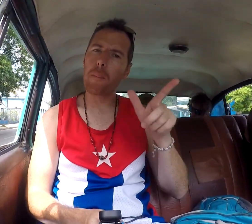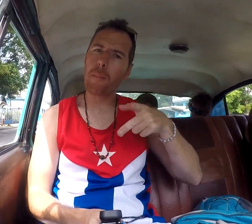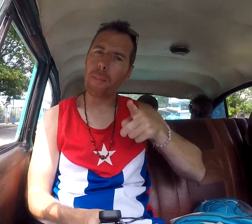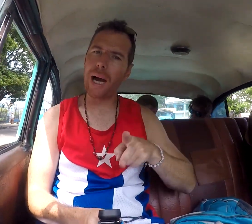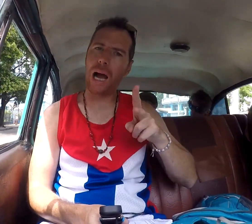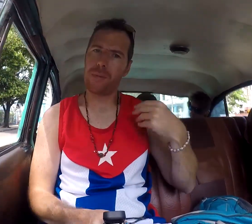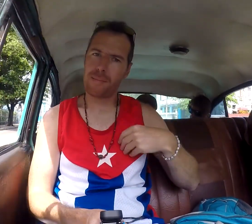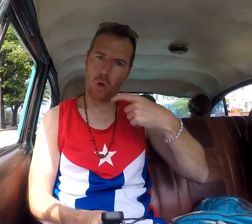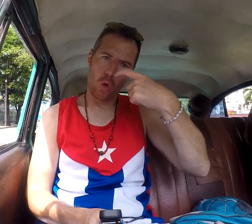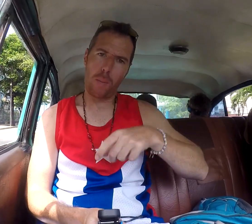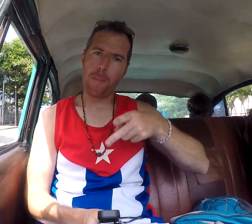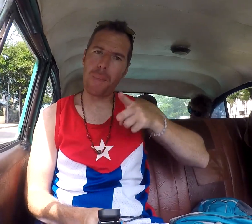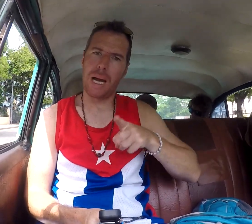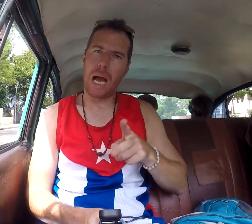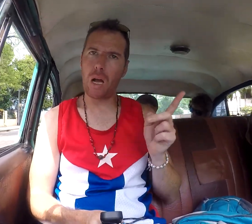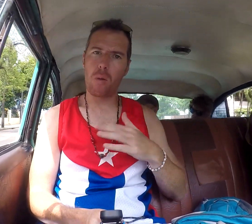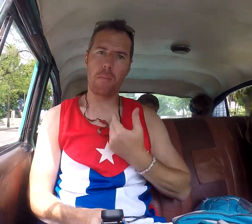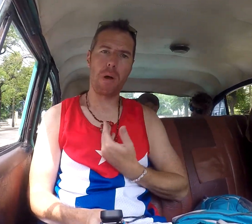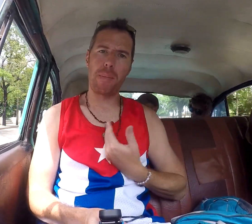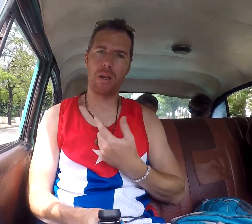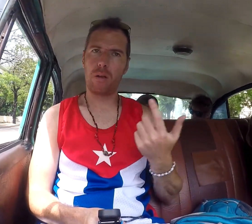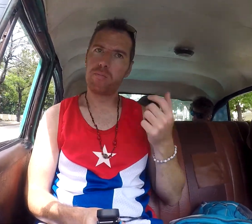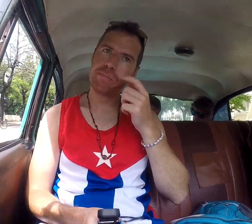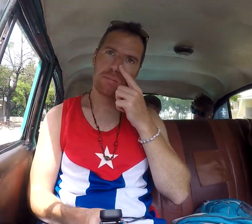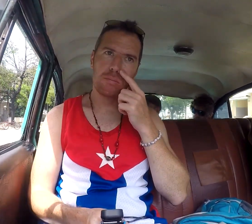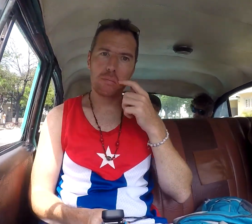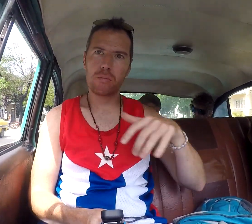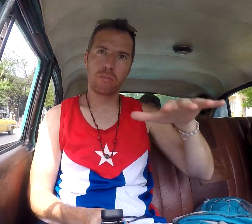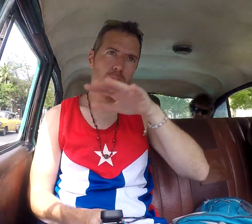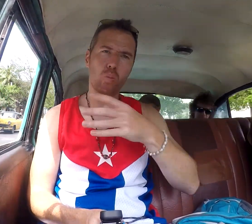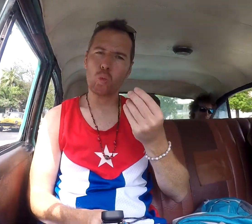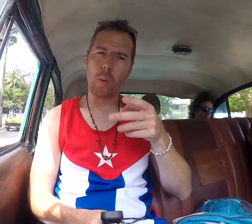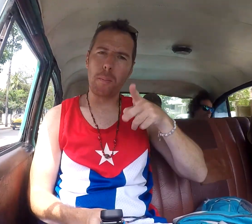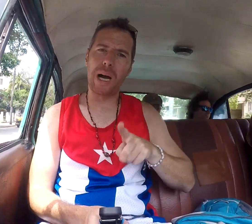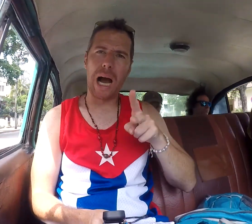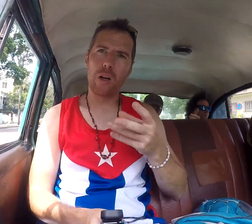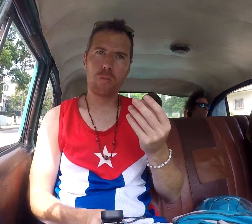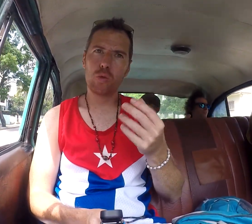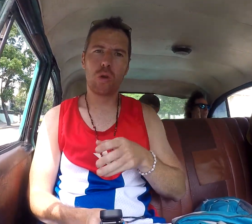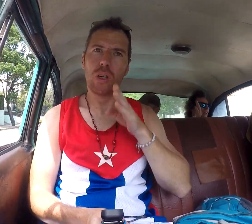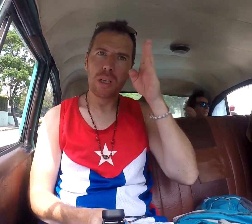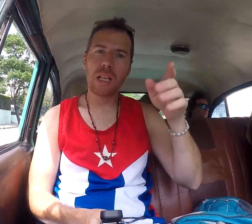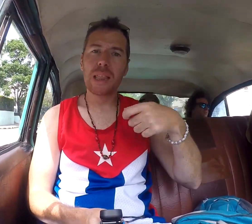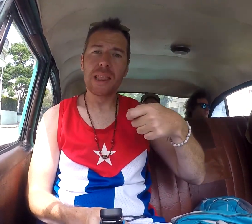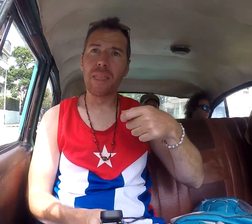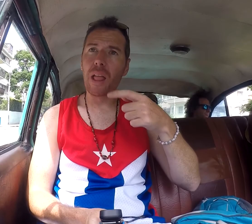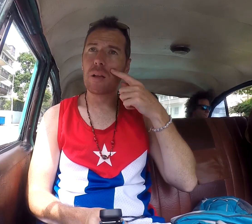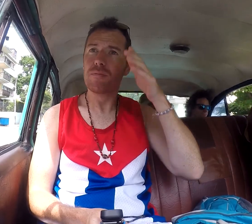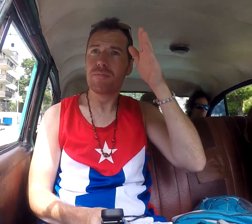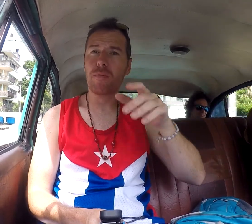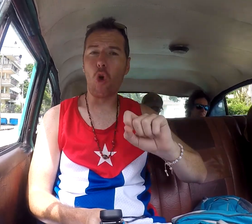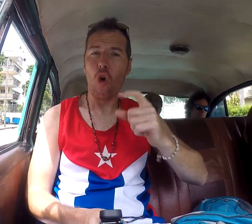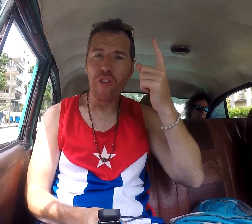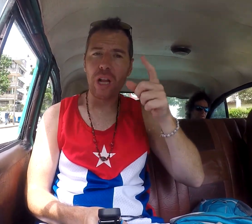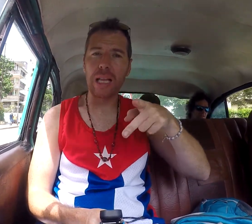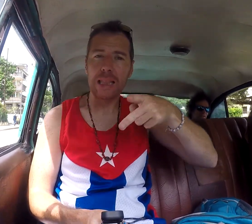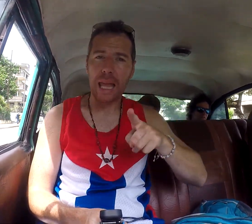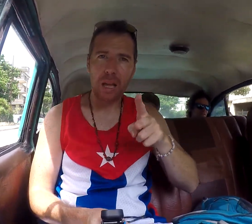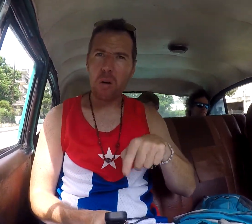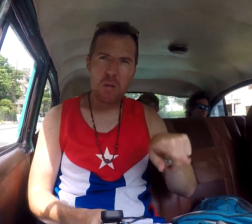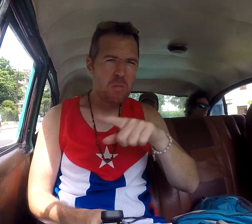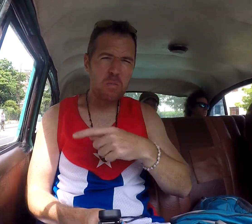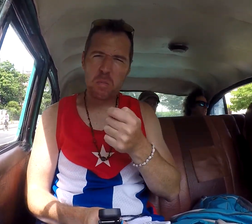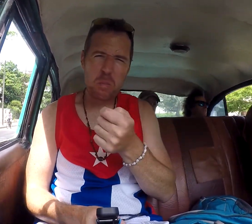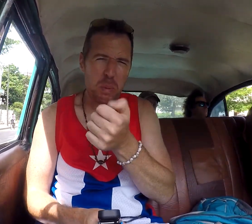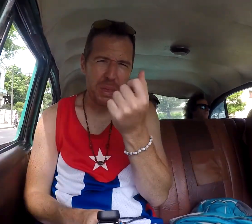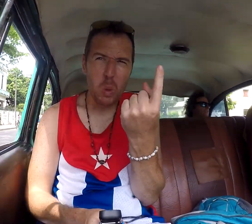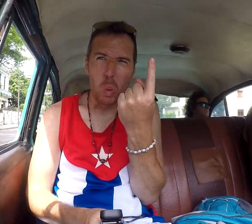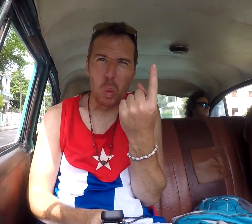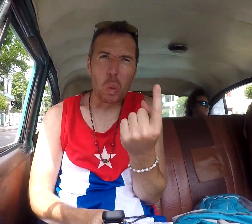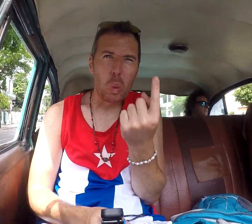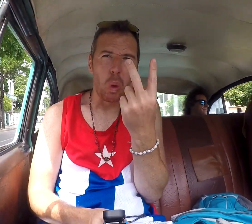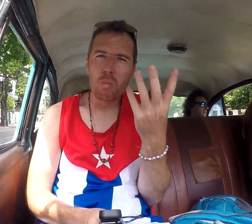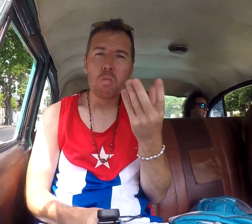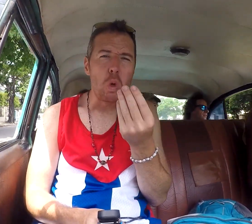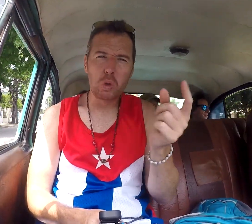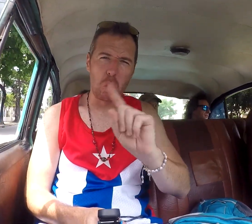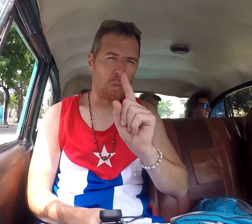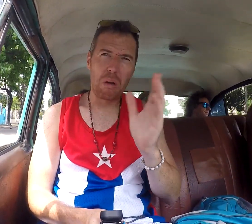Como si fuera un mecánico, un doble rol, aquí hay muchos mecánicos y muy pocos talleres